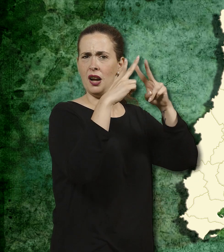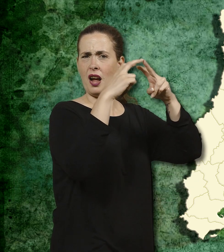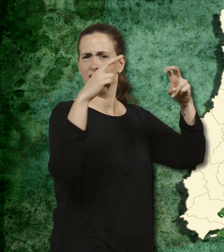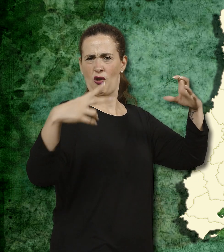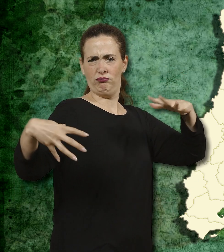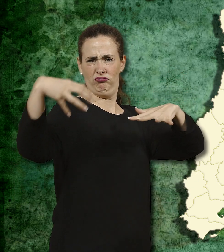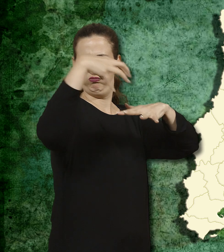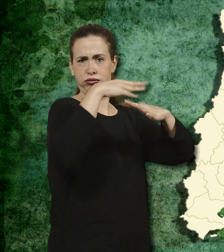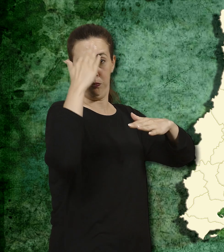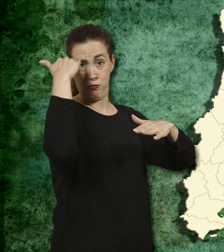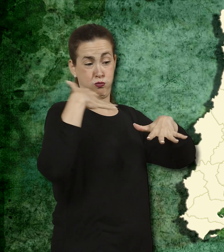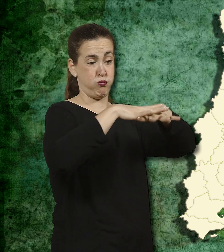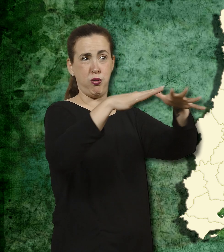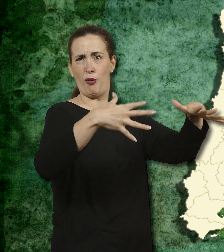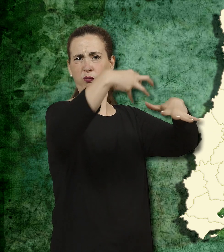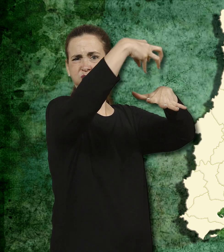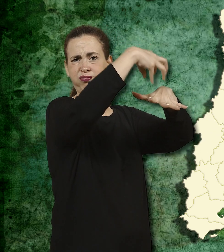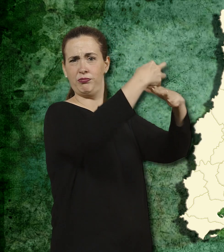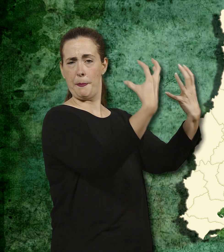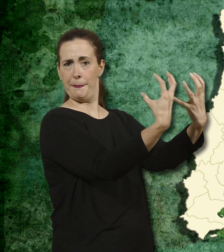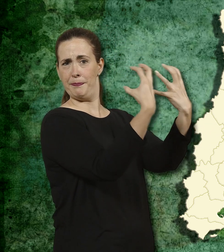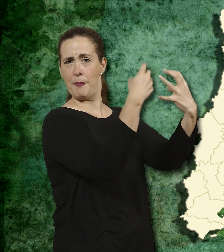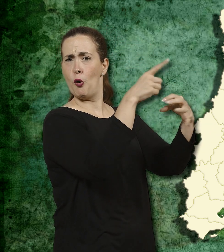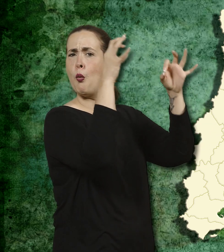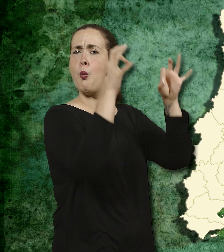Destacat: Amb un imponent castell coronant la petita elevació